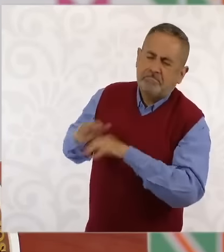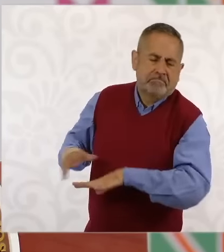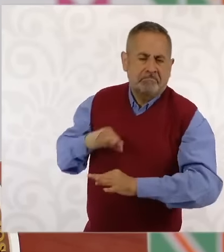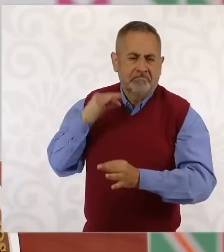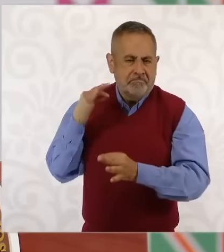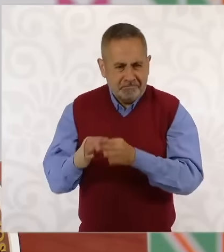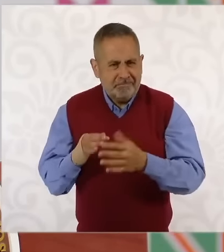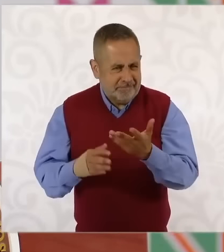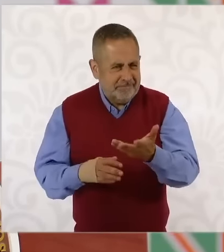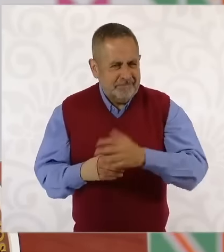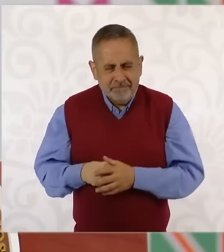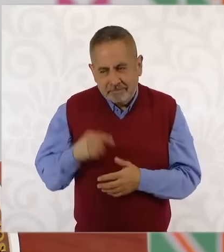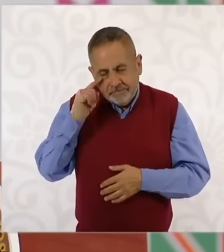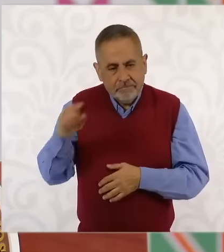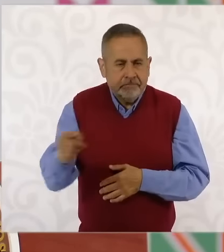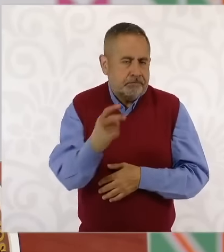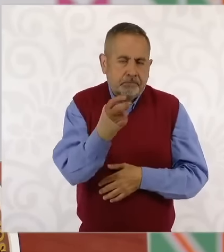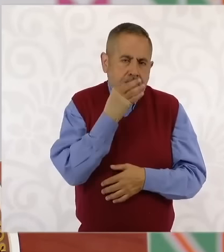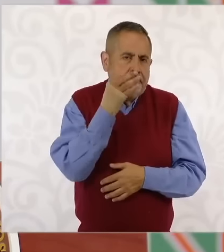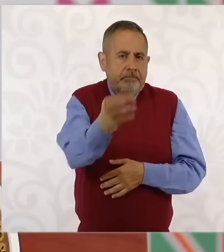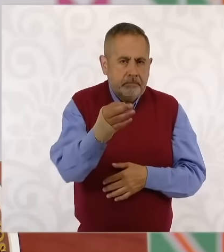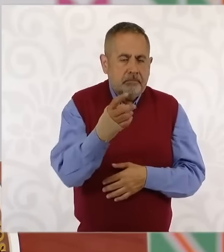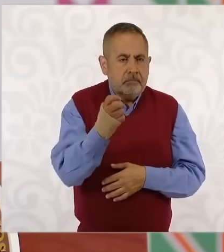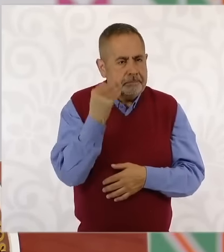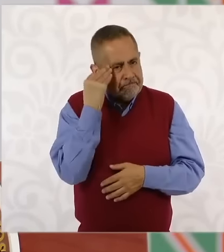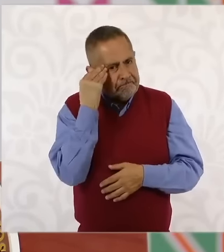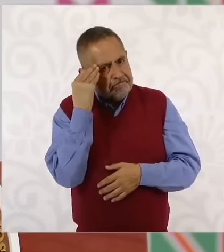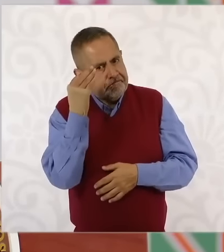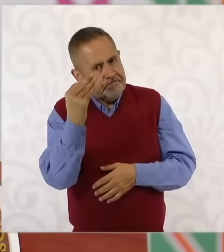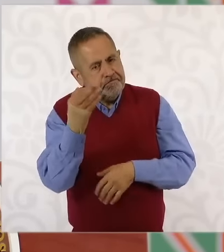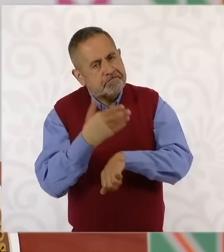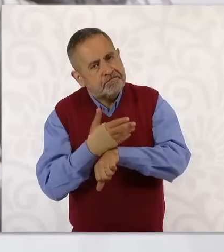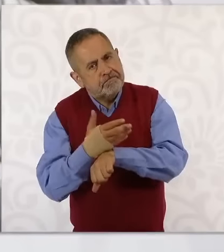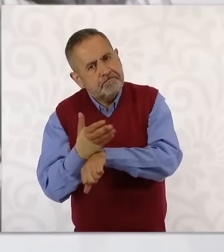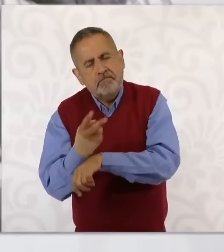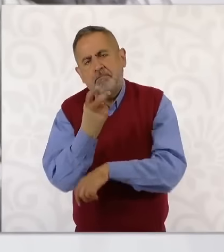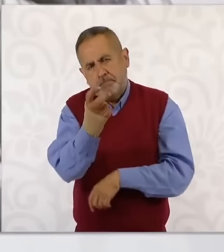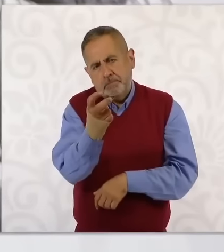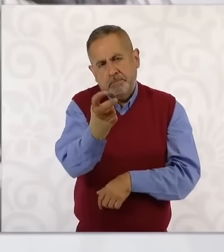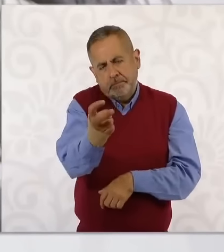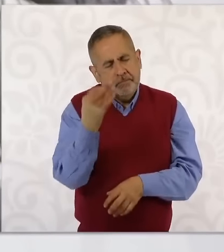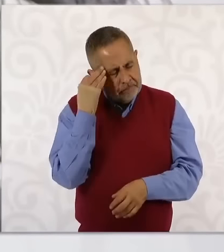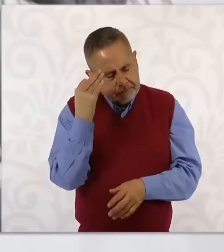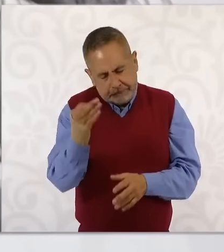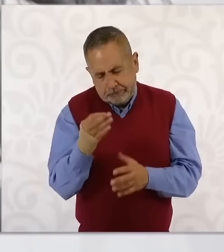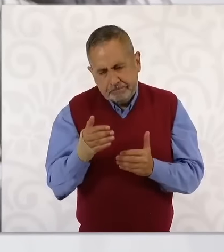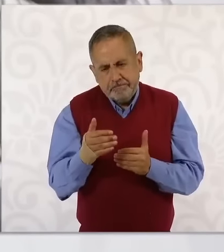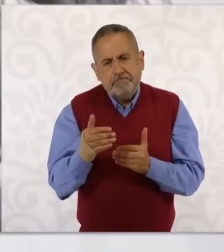sólidos que están llegando, ¿no? Entonces, por eso también hubo cierto atraso en la basura eh